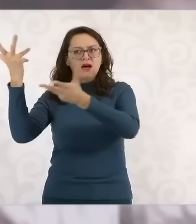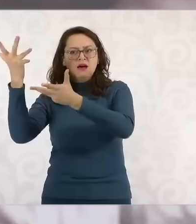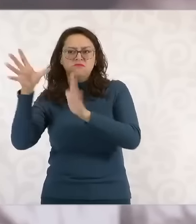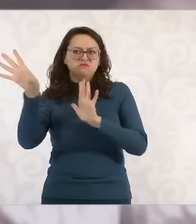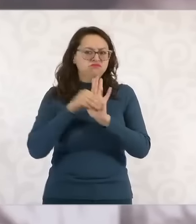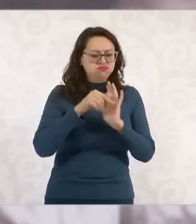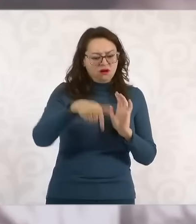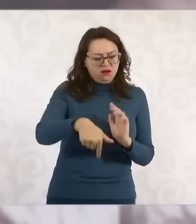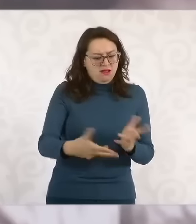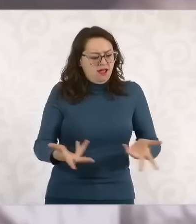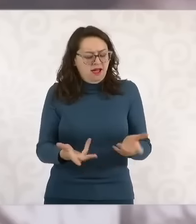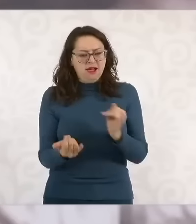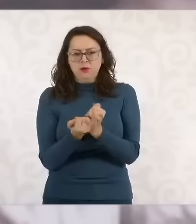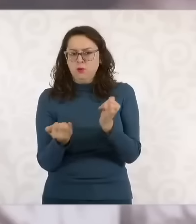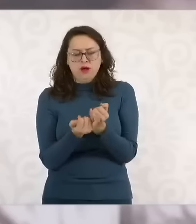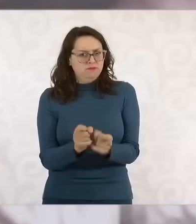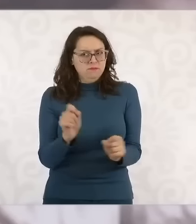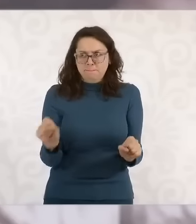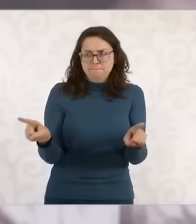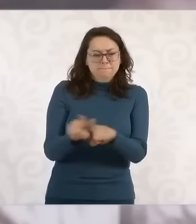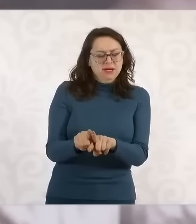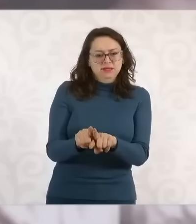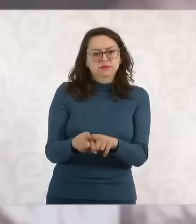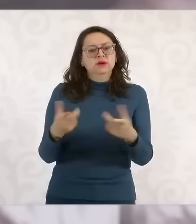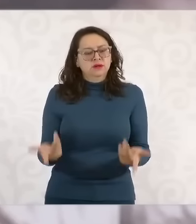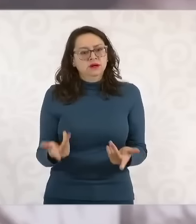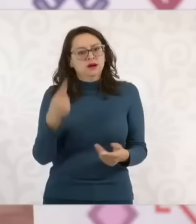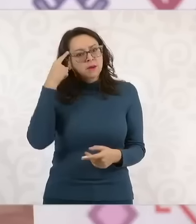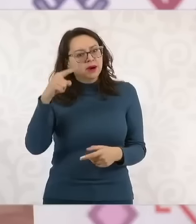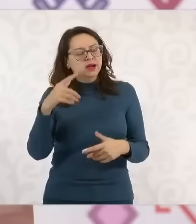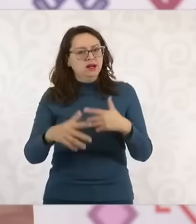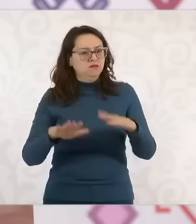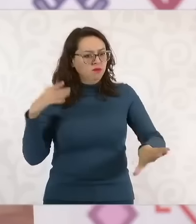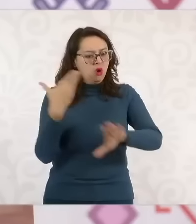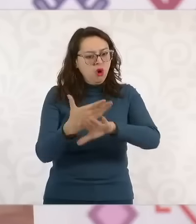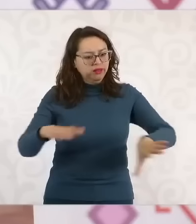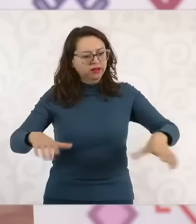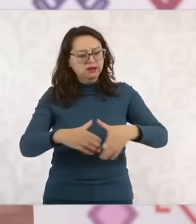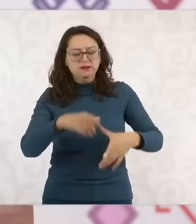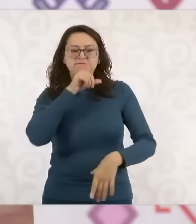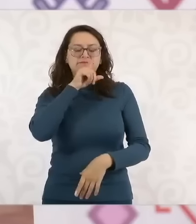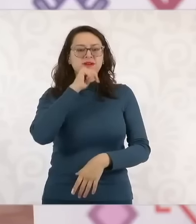aquí en la localidad y asegurar tener efectos en las comunidades. Esa parte la tenemos muy clara.